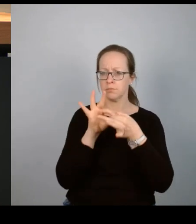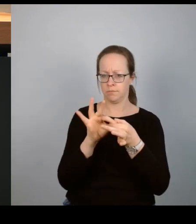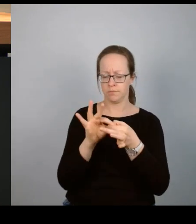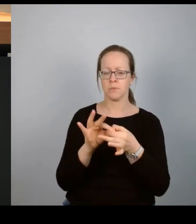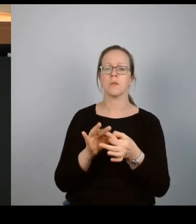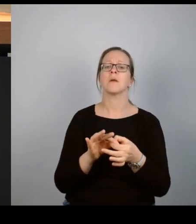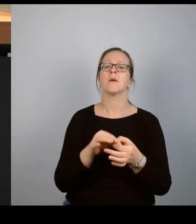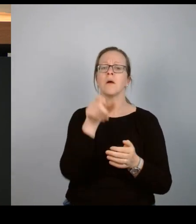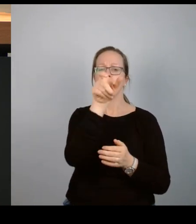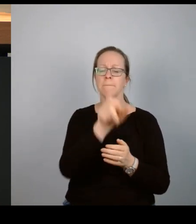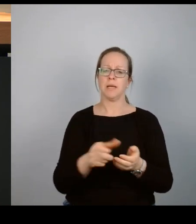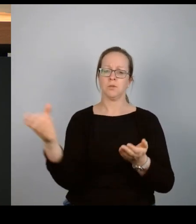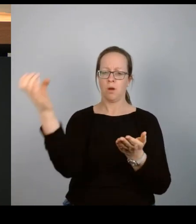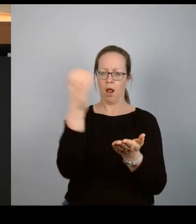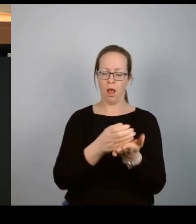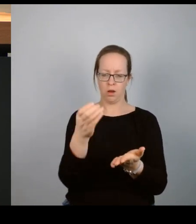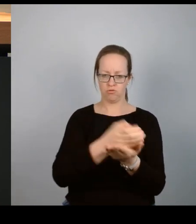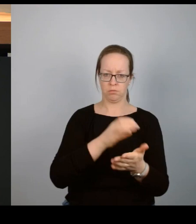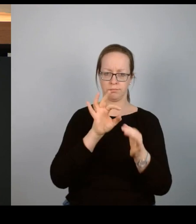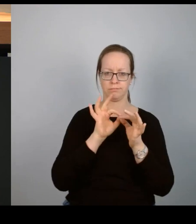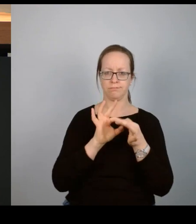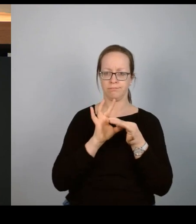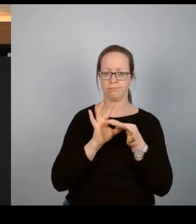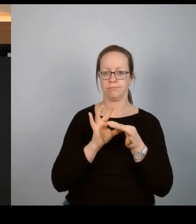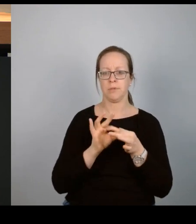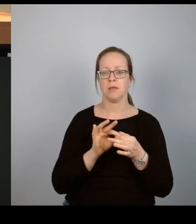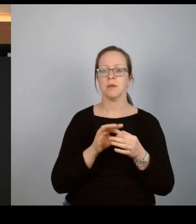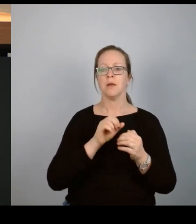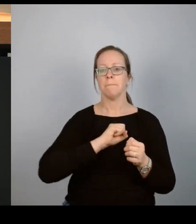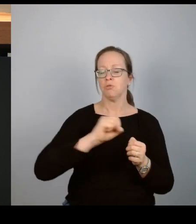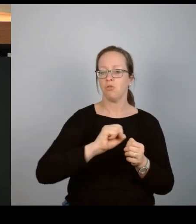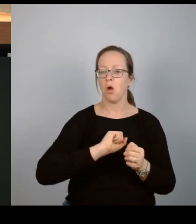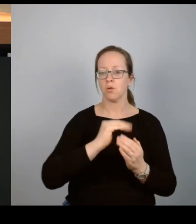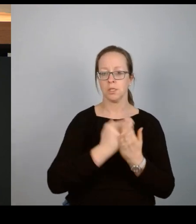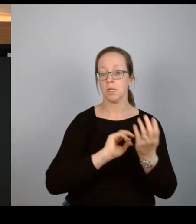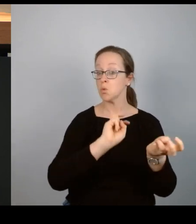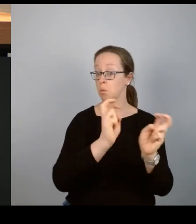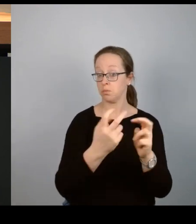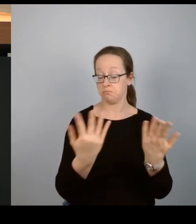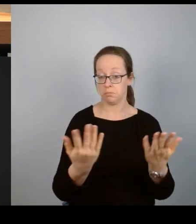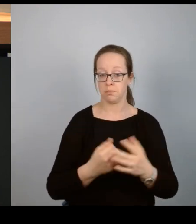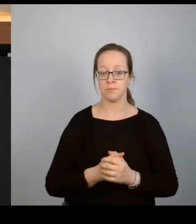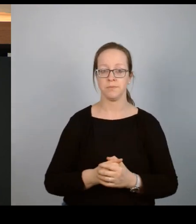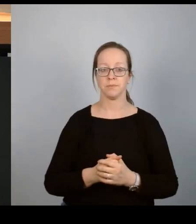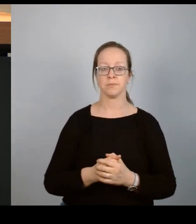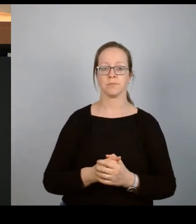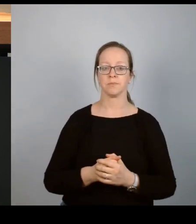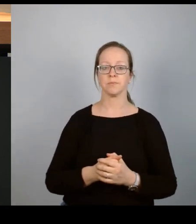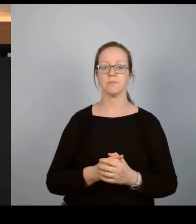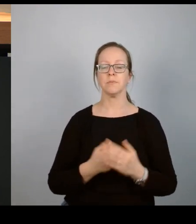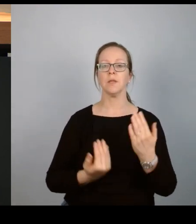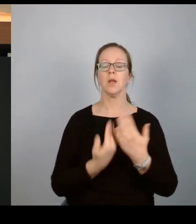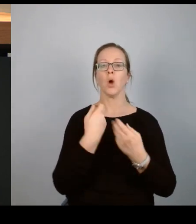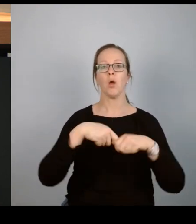Bauverfahren nicht längst auch Verkehr mit geplant wird. Bei mir in Charlottenburg Wilmersdorf geschieht das gerade bei größeren Projekten.